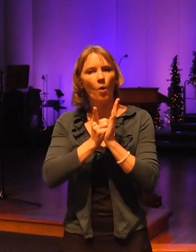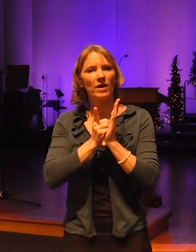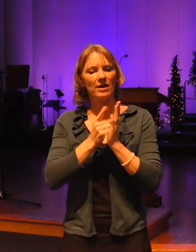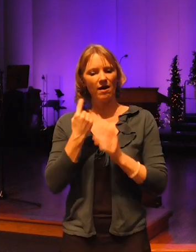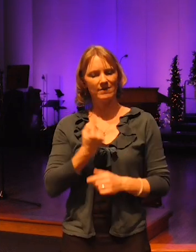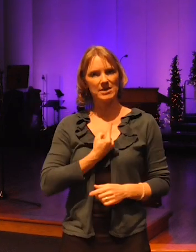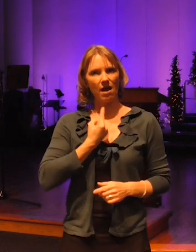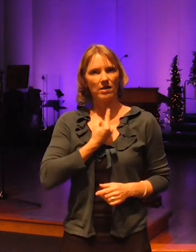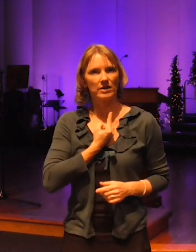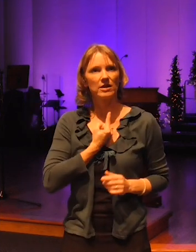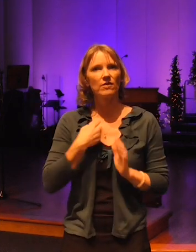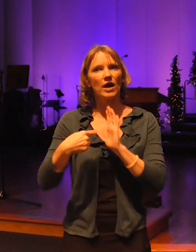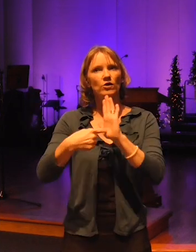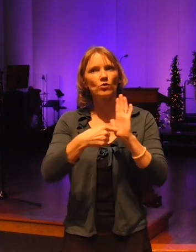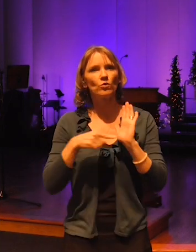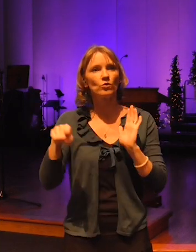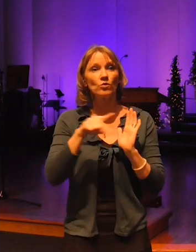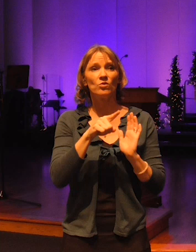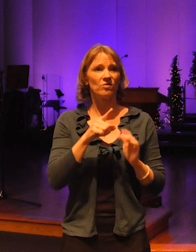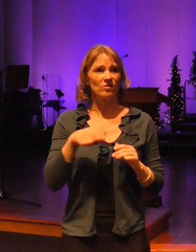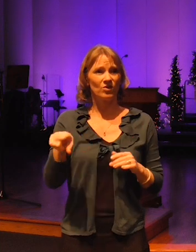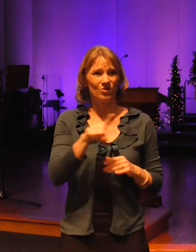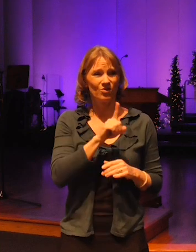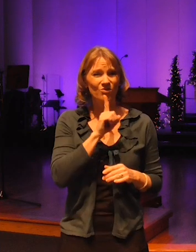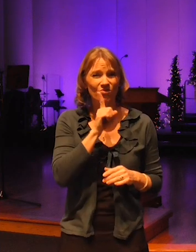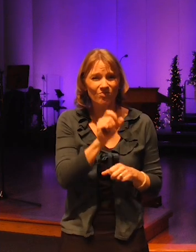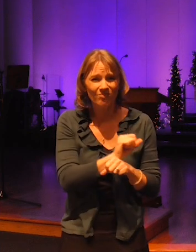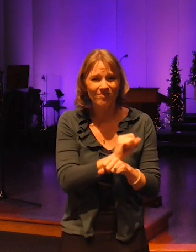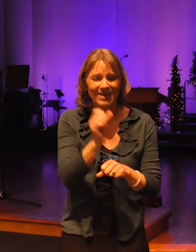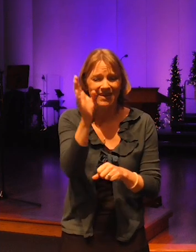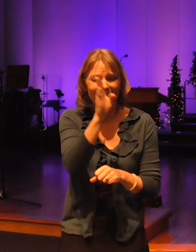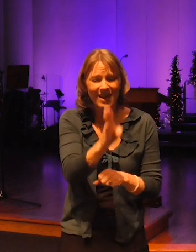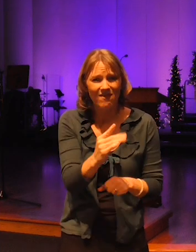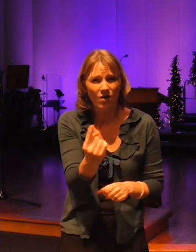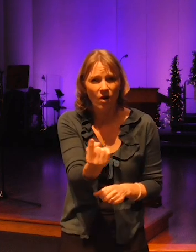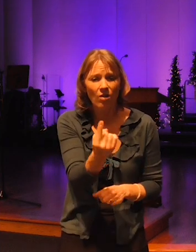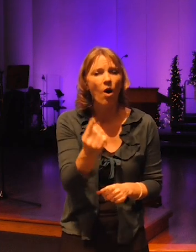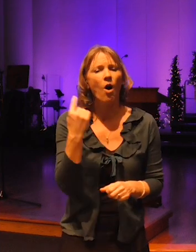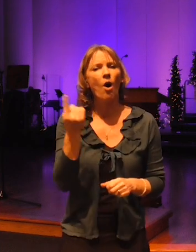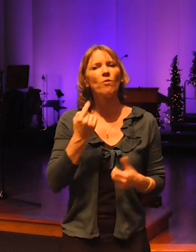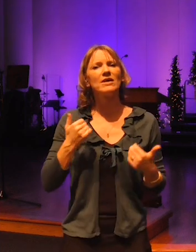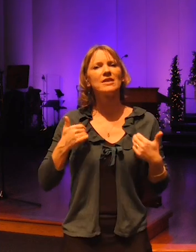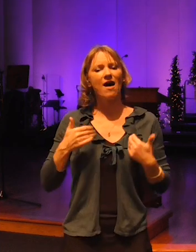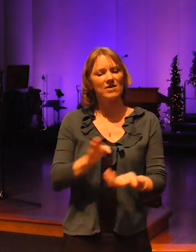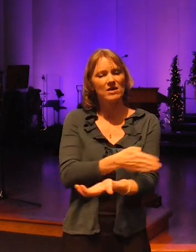nunca estás realmente solo, que siempre hay una canción a tu alrededor y a tu alrededor, dispuesta a ser